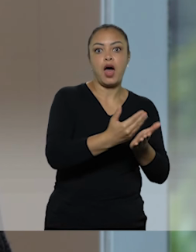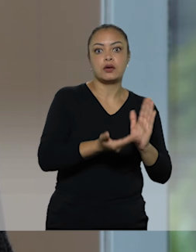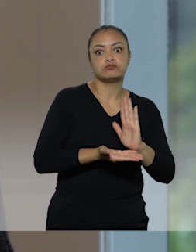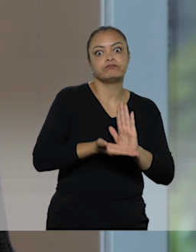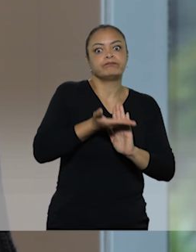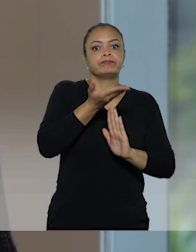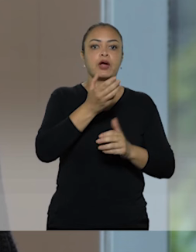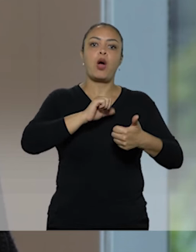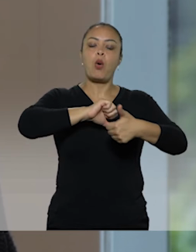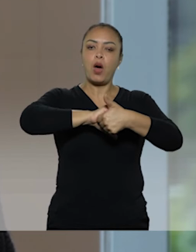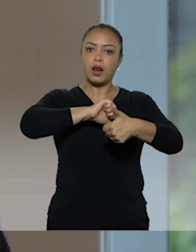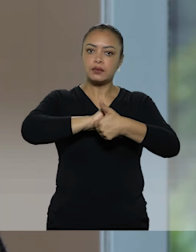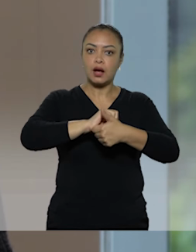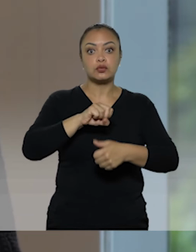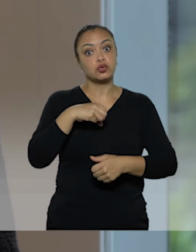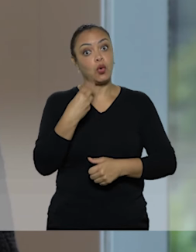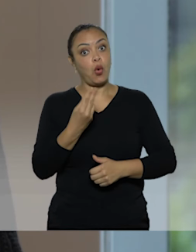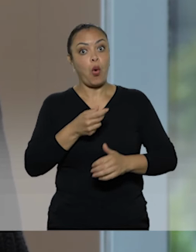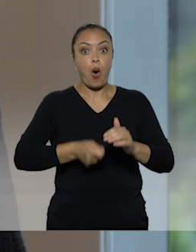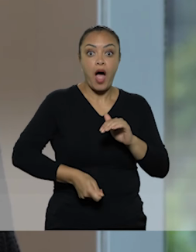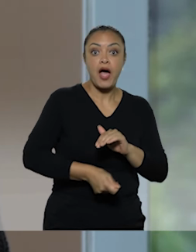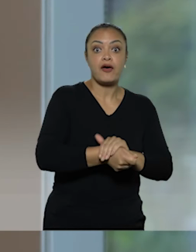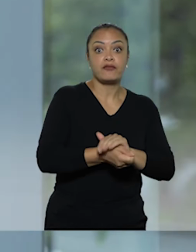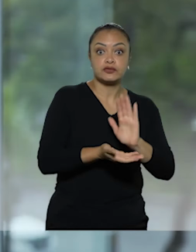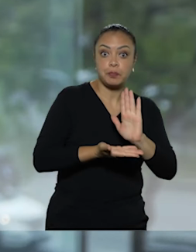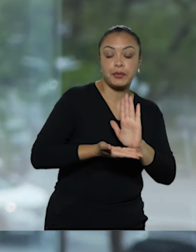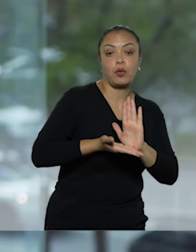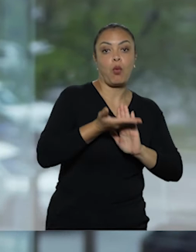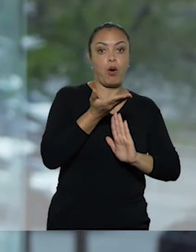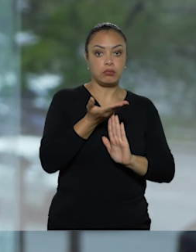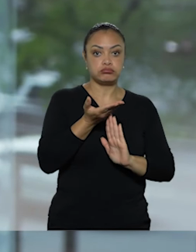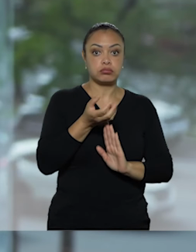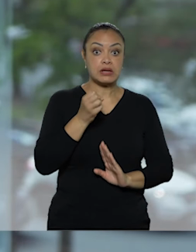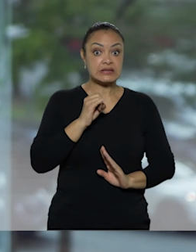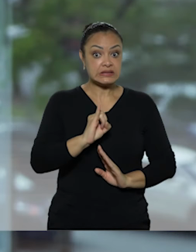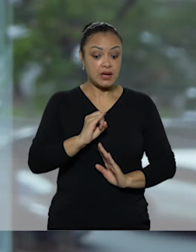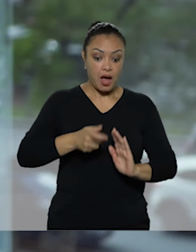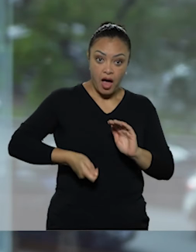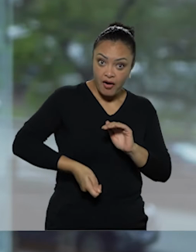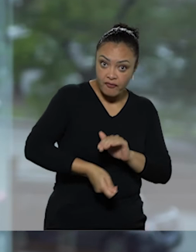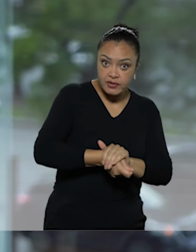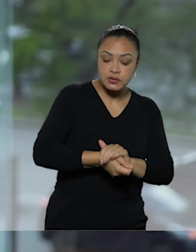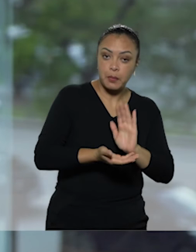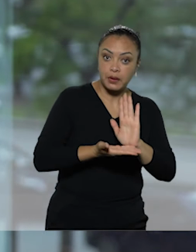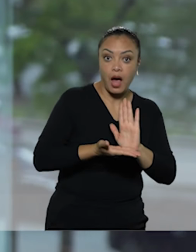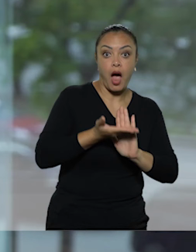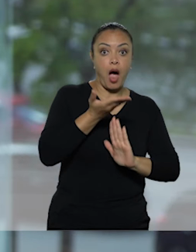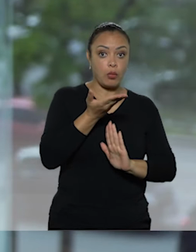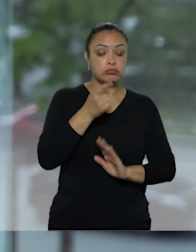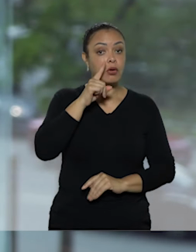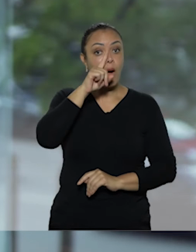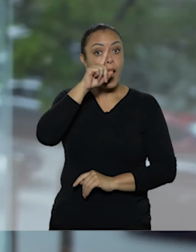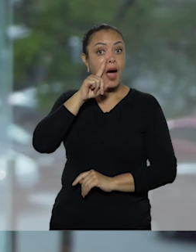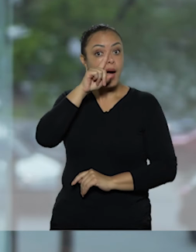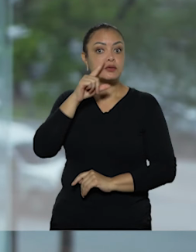ou alto grau de investimento Consequentemente, quanto maior é o grau de um investimento, menor será o seu risco de